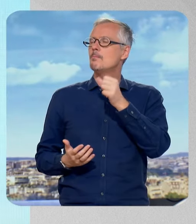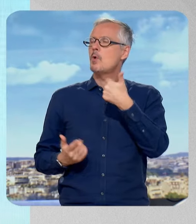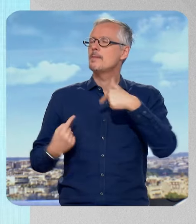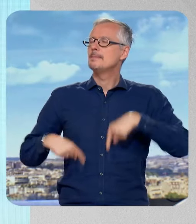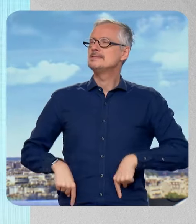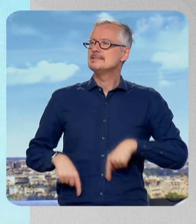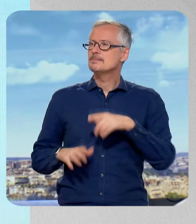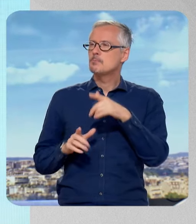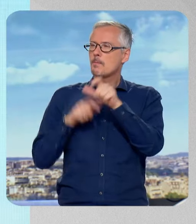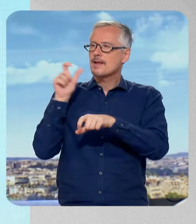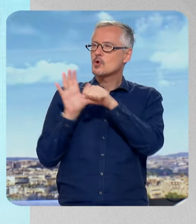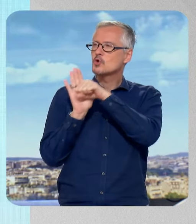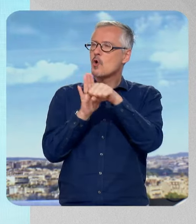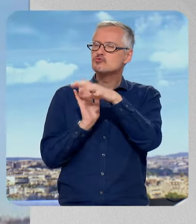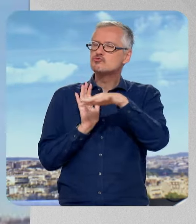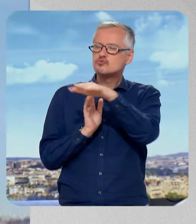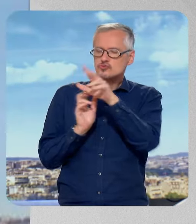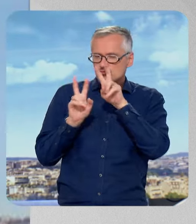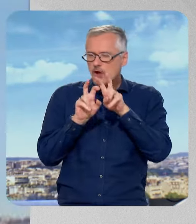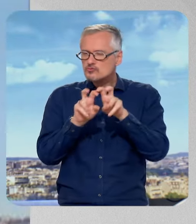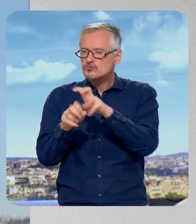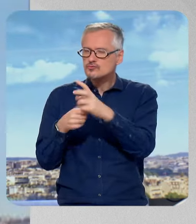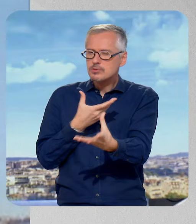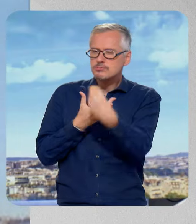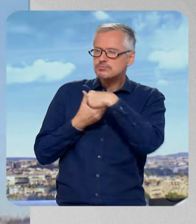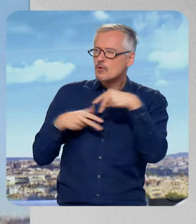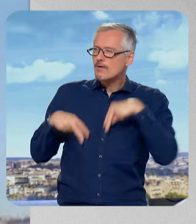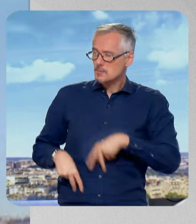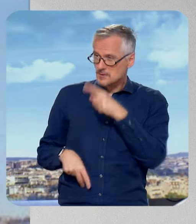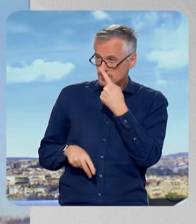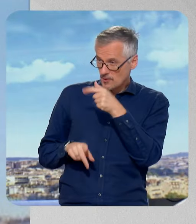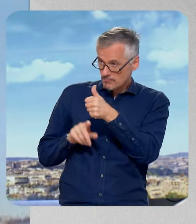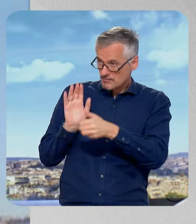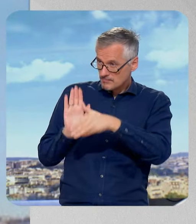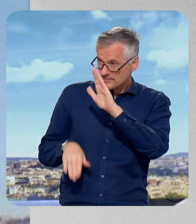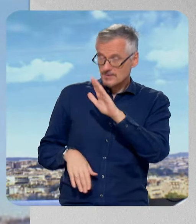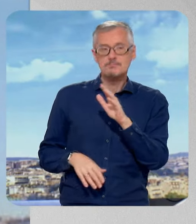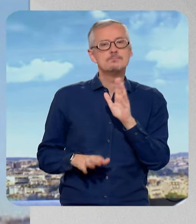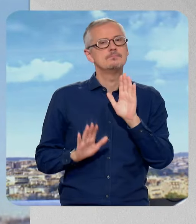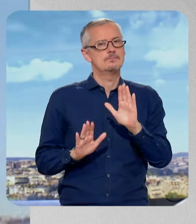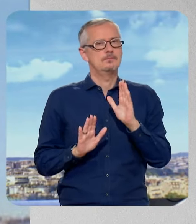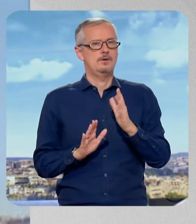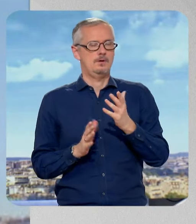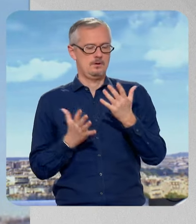pour travailler ensemble, pour faire en sorte qu'il y ait plus de capacité à décider localement.